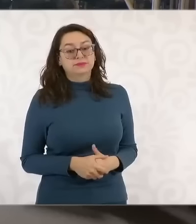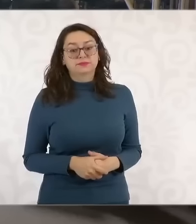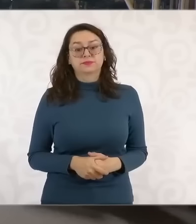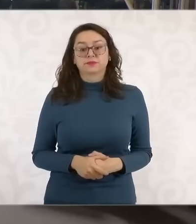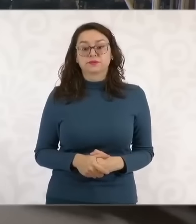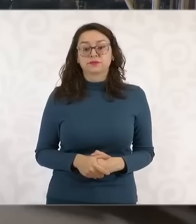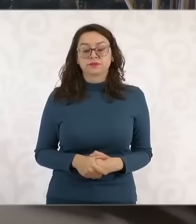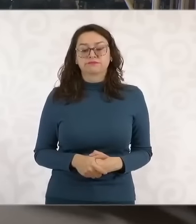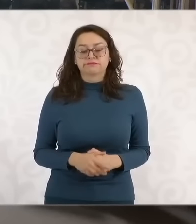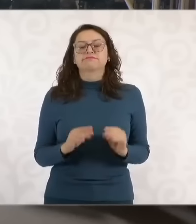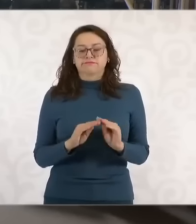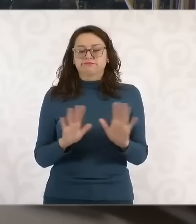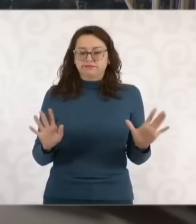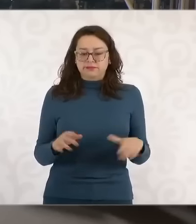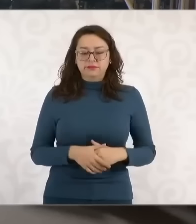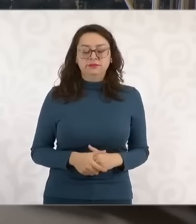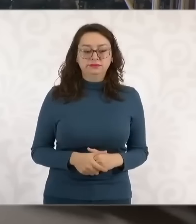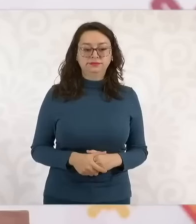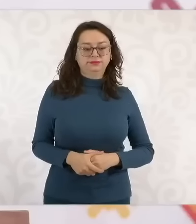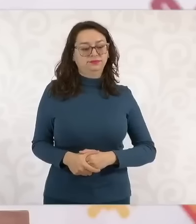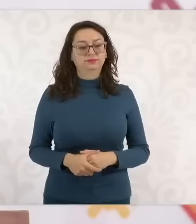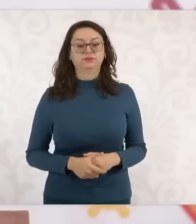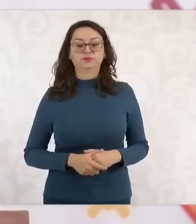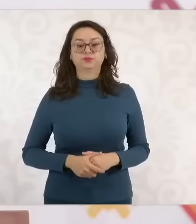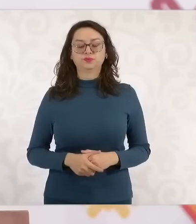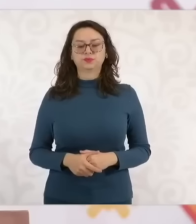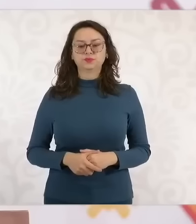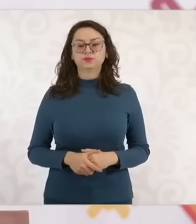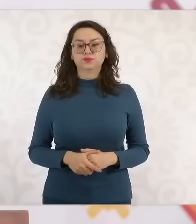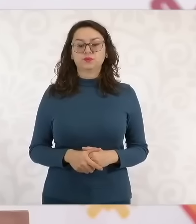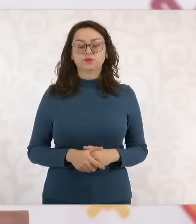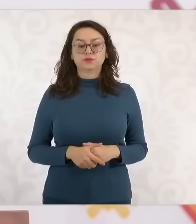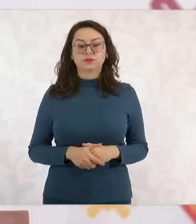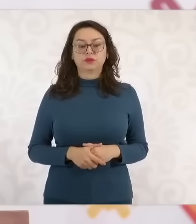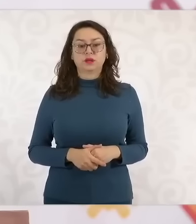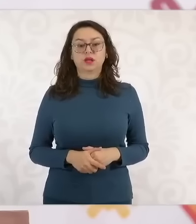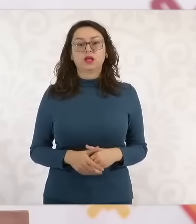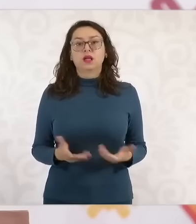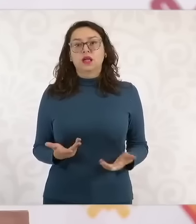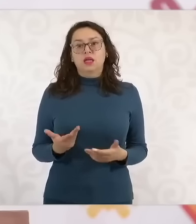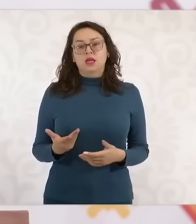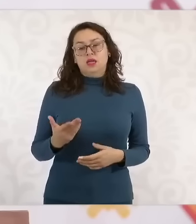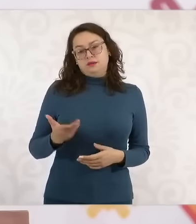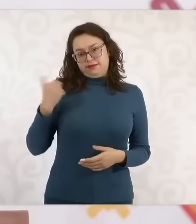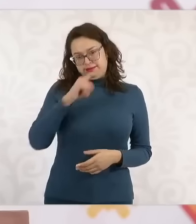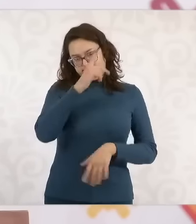Mira, cuando se inició eh la administración del presidente Trump, las exportaciones de